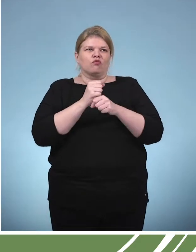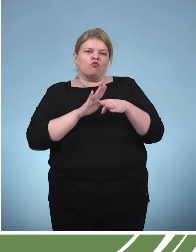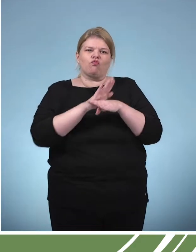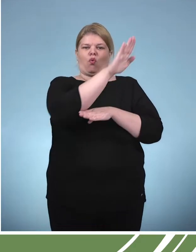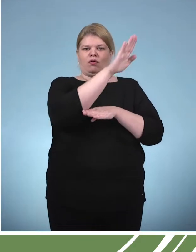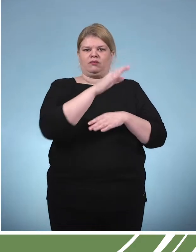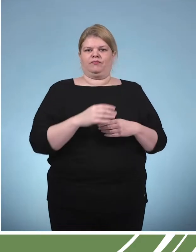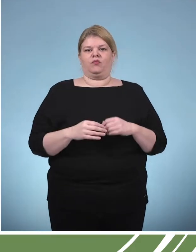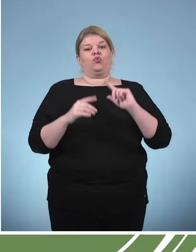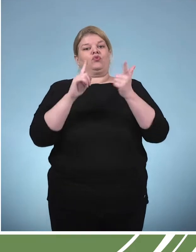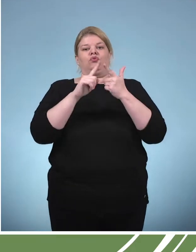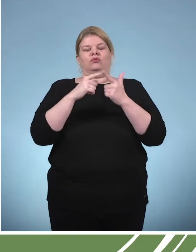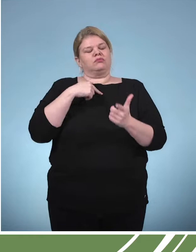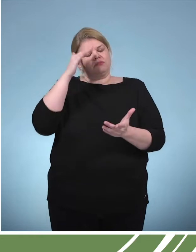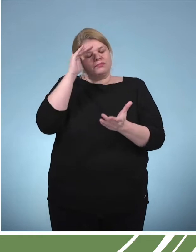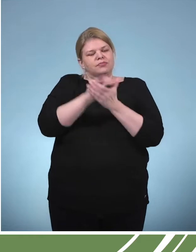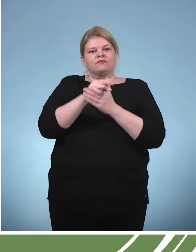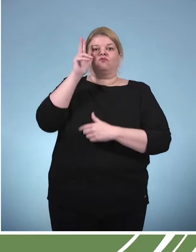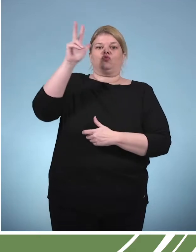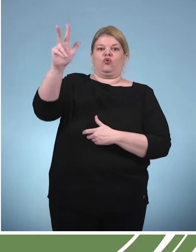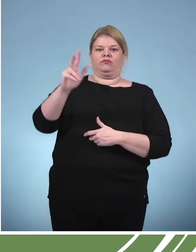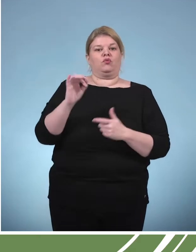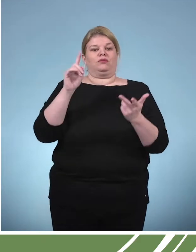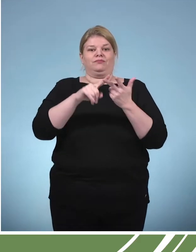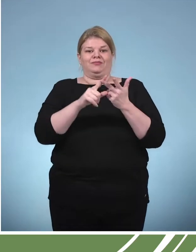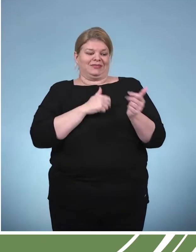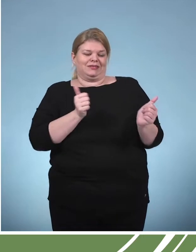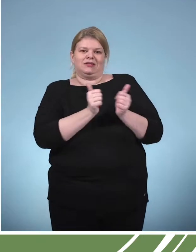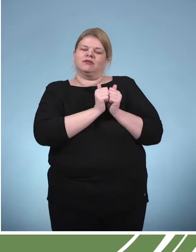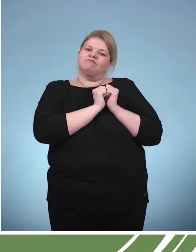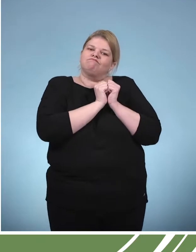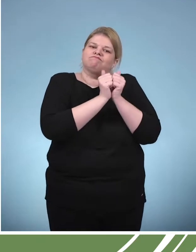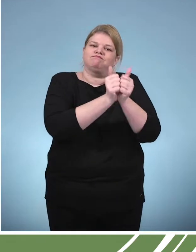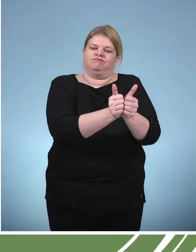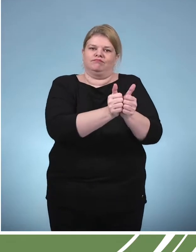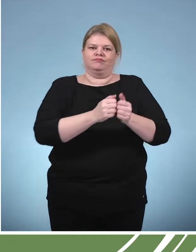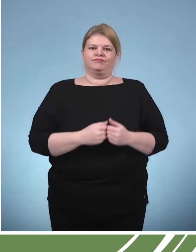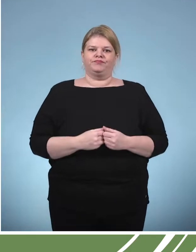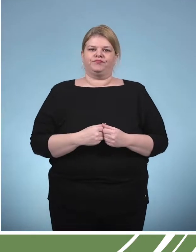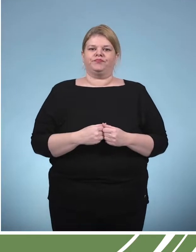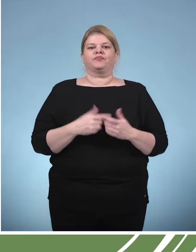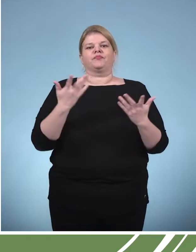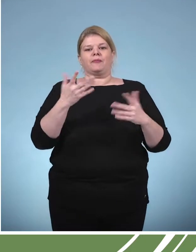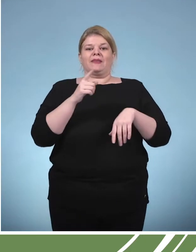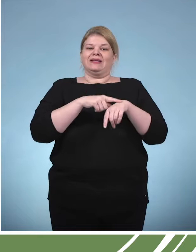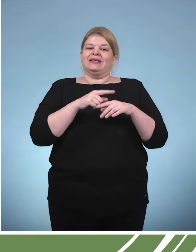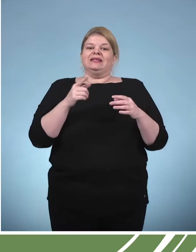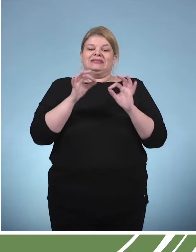"Ich glaube an Gott." oder "Treue ist mir in einer Parnterschaft wichtig." Wähle eine überschaubare Zahl an Sätzen - ungefähr 10 bis 15.